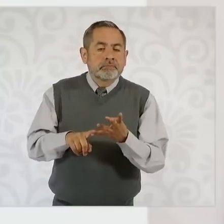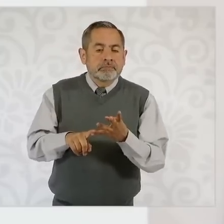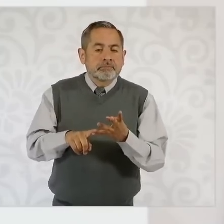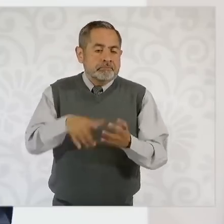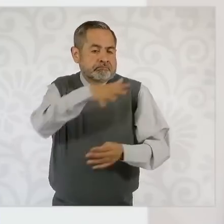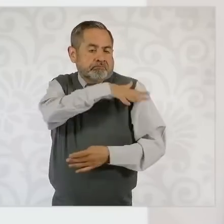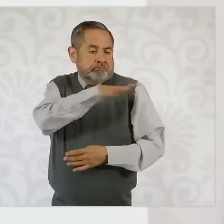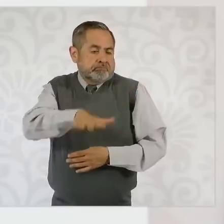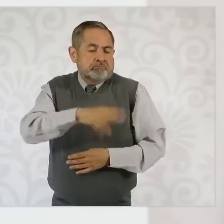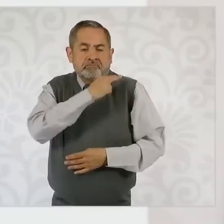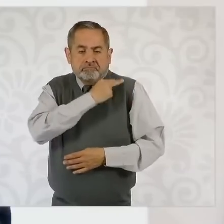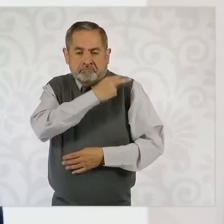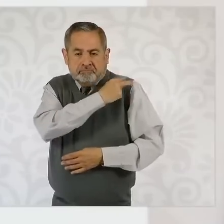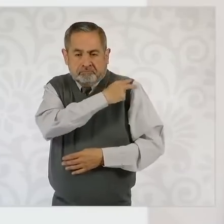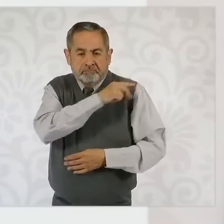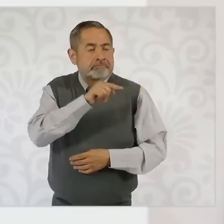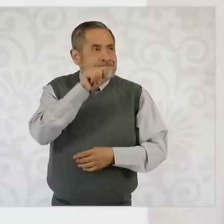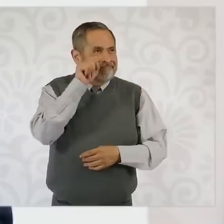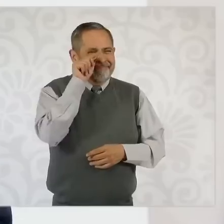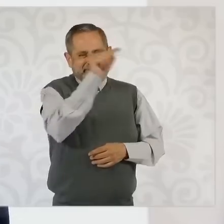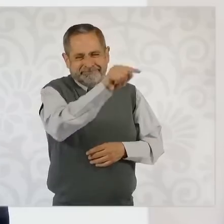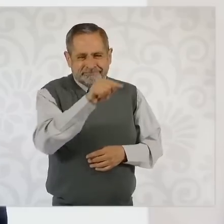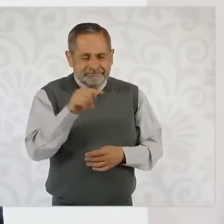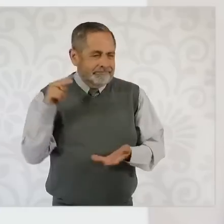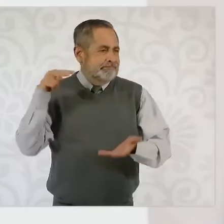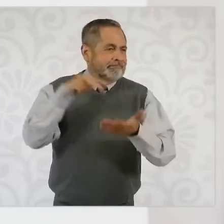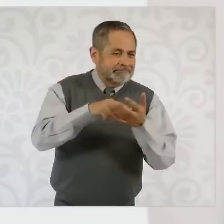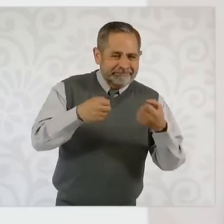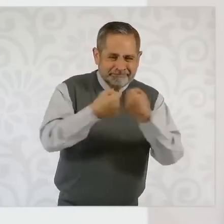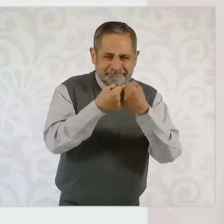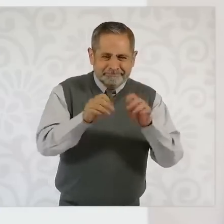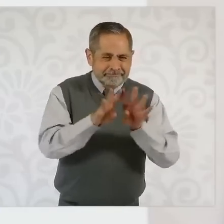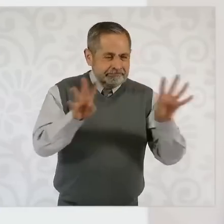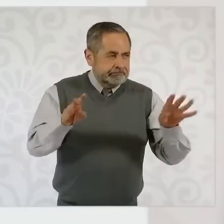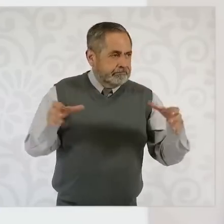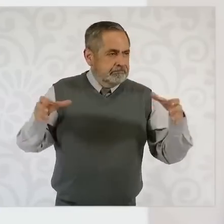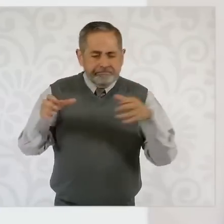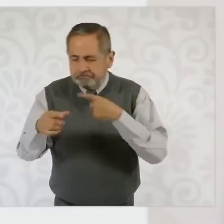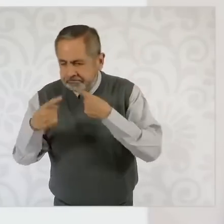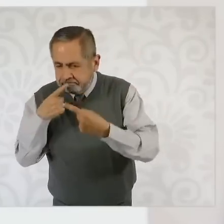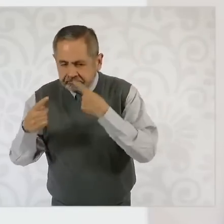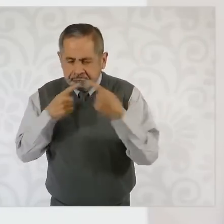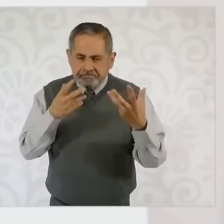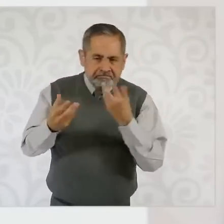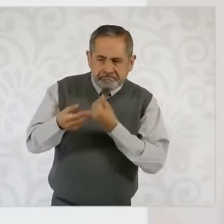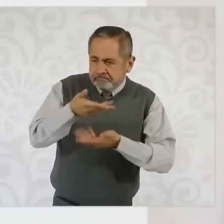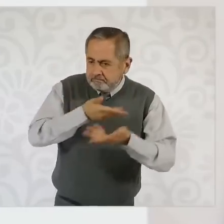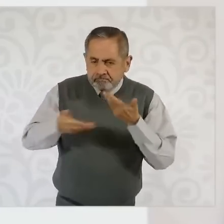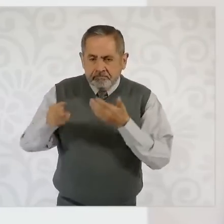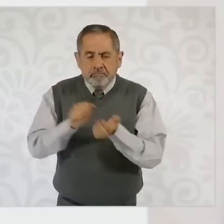que están en la operación frontera de nuestro lado con la operación frontera de los Estados Unidos í